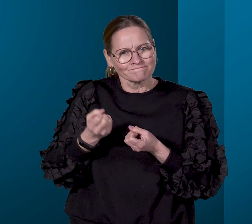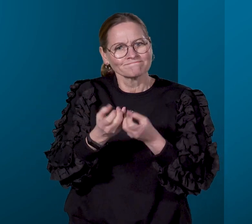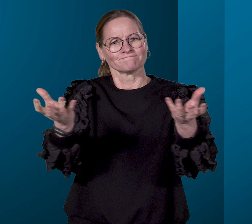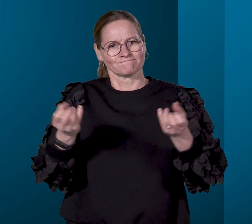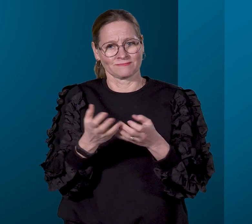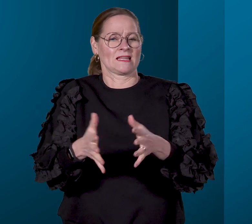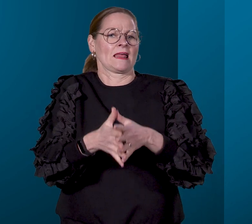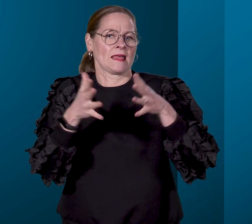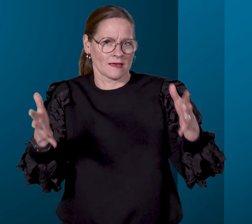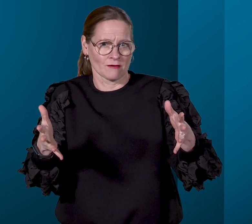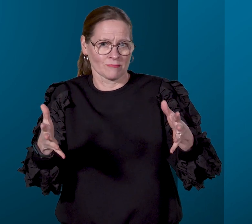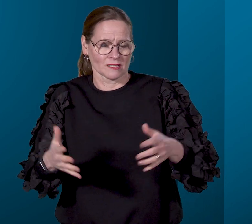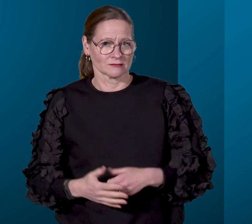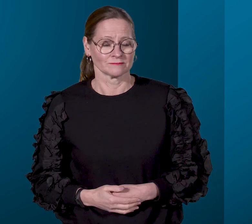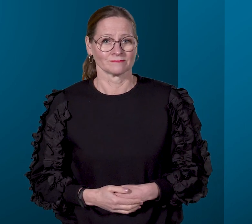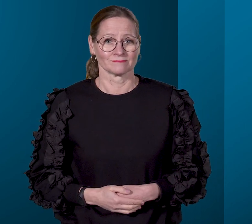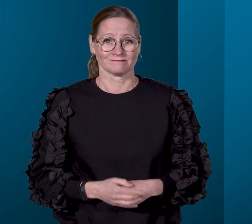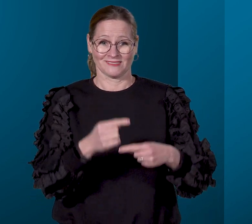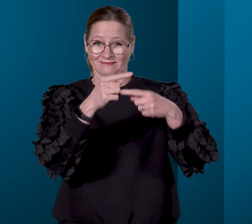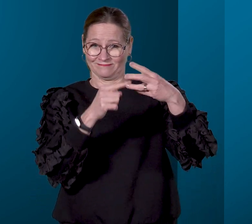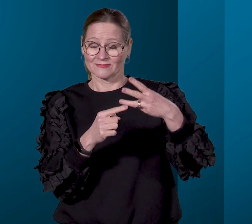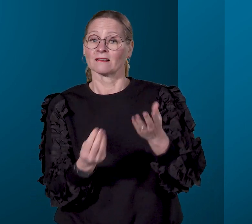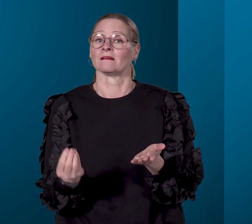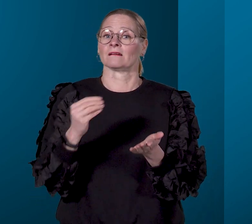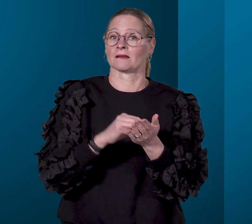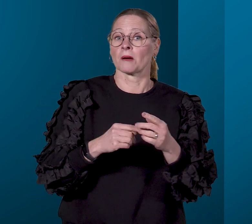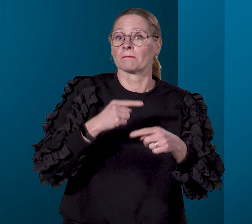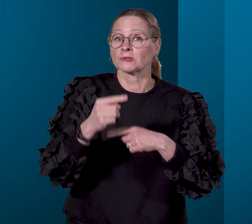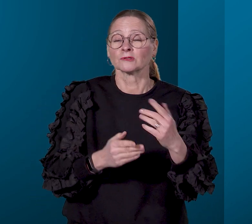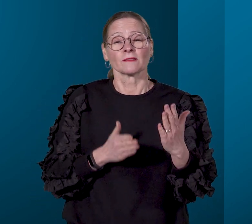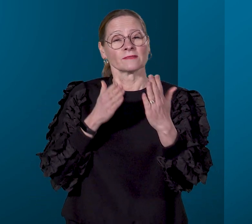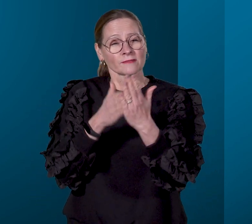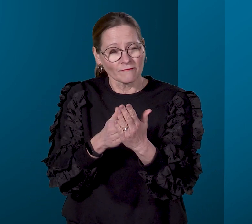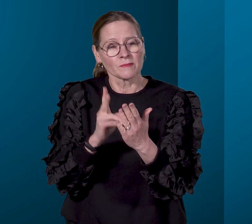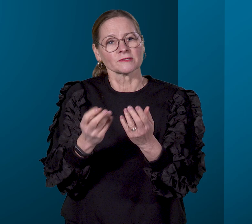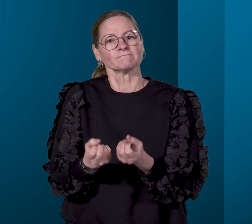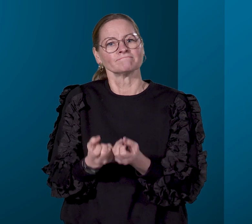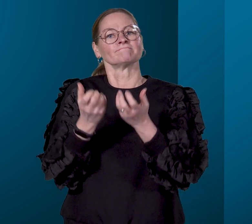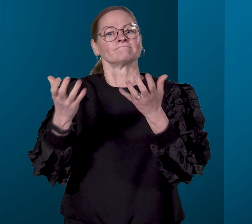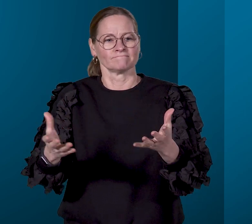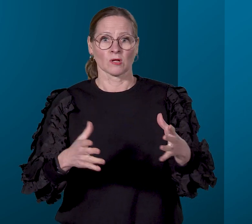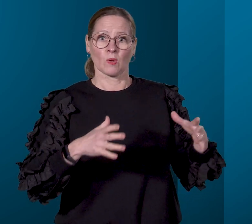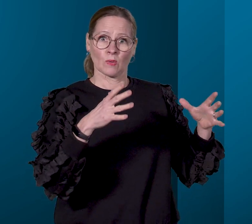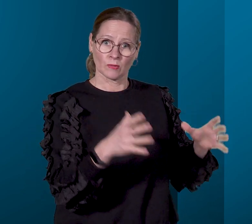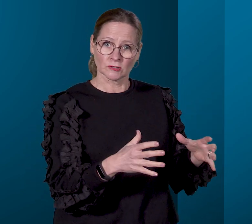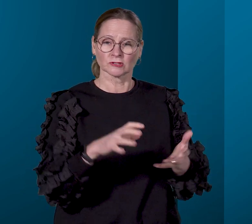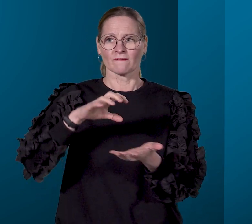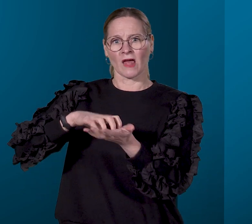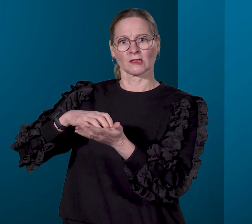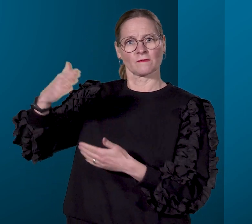tapahtuneista vääryyksistä. Lisäksi prosessin tavoitteena on luoda pohja sovinnon rakentamiselle -